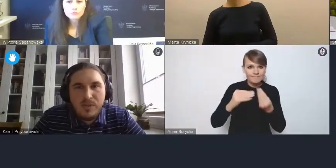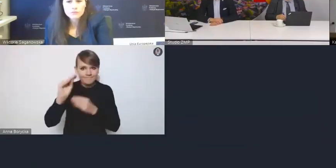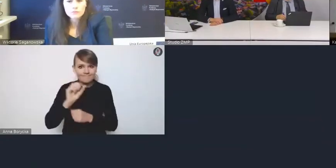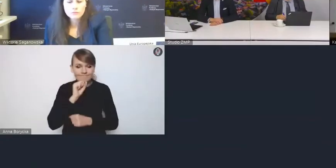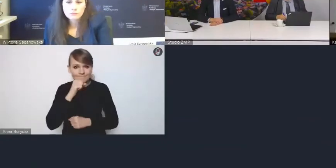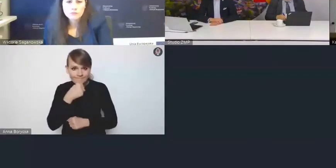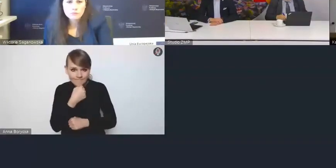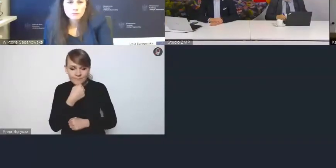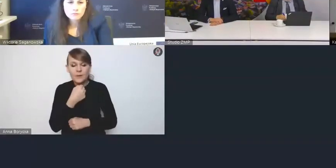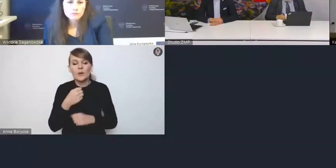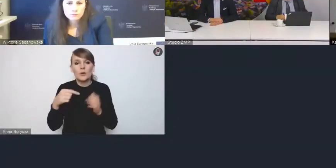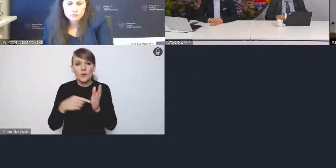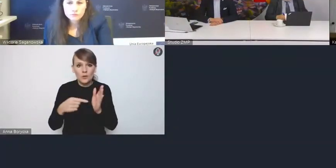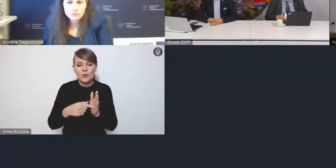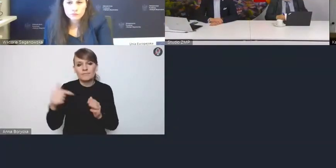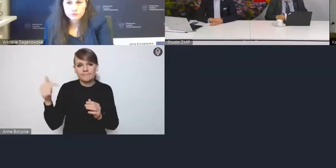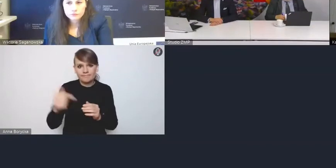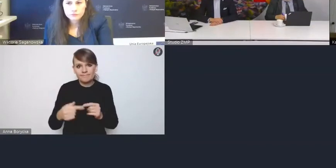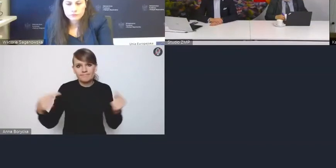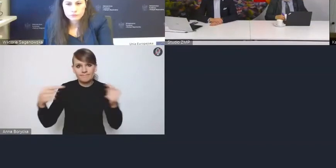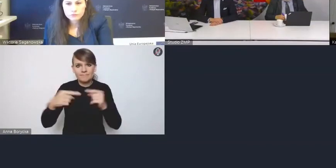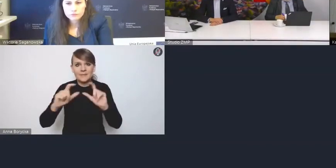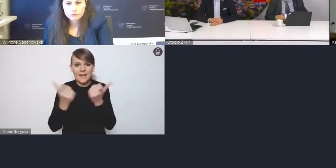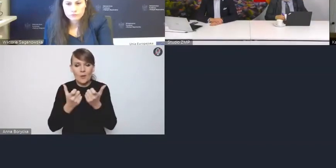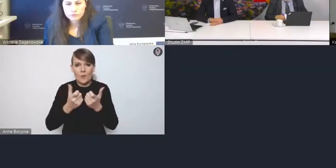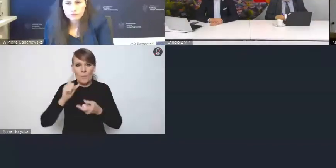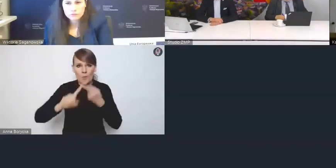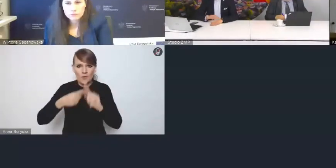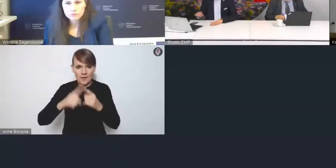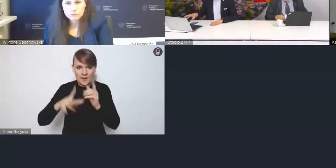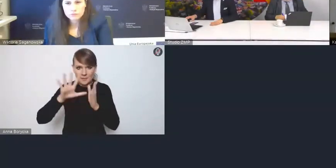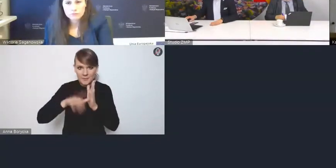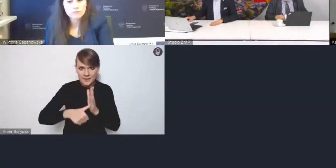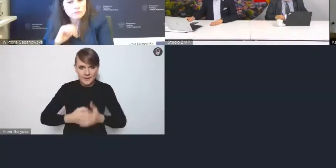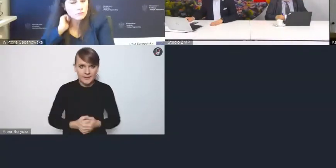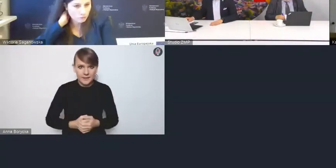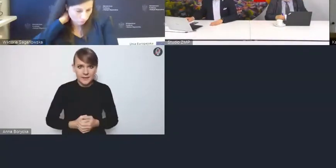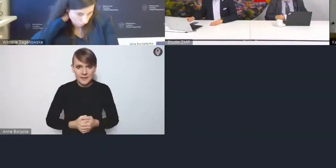takiej całościowej polityki miejskiej właśnie. Bo nie wprowadzimy tych rozwiązań,